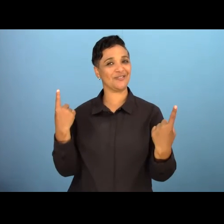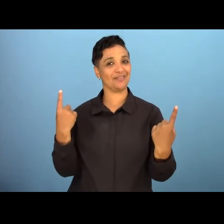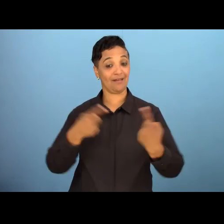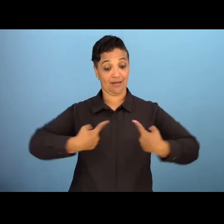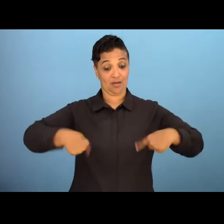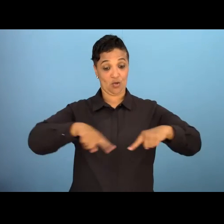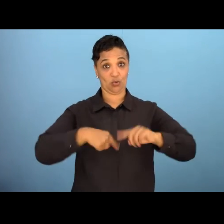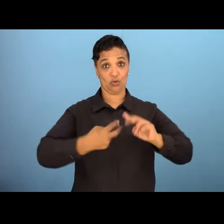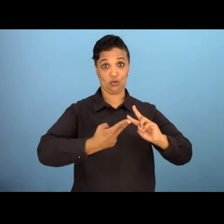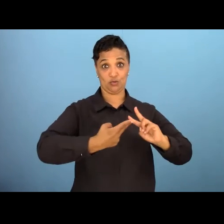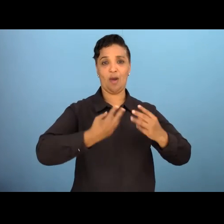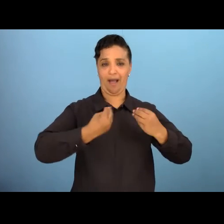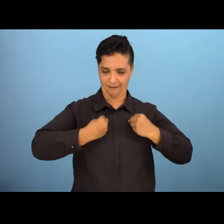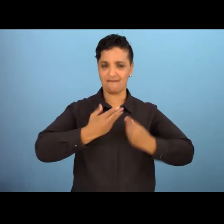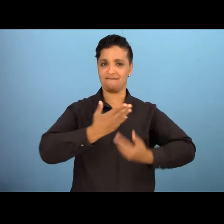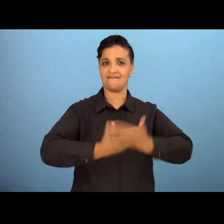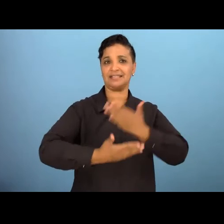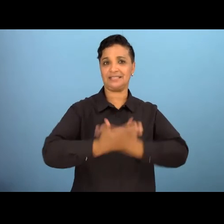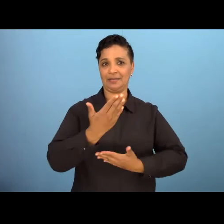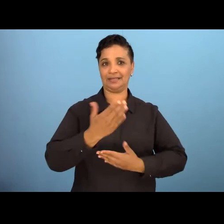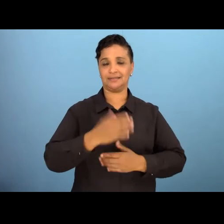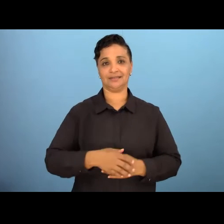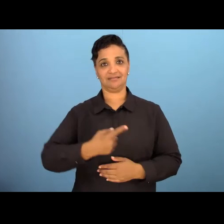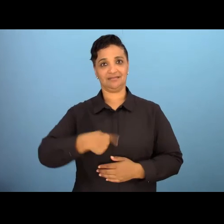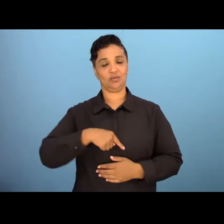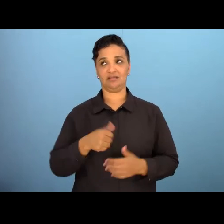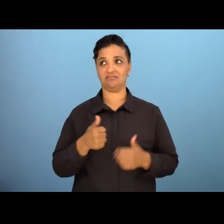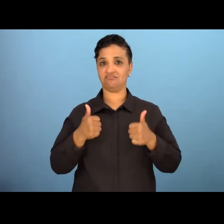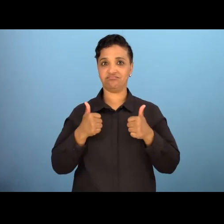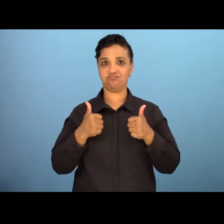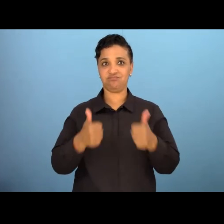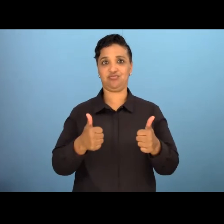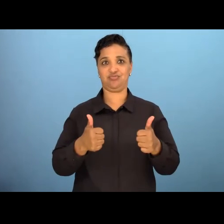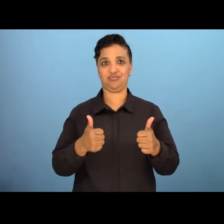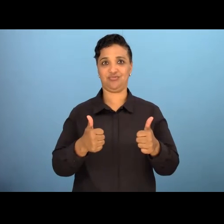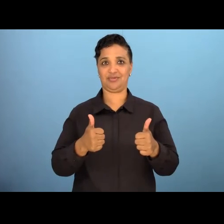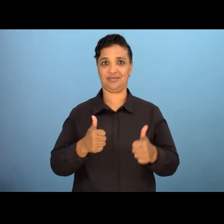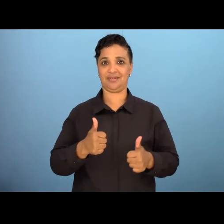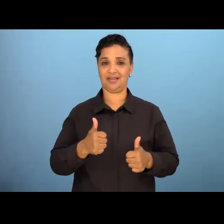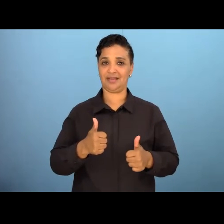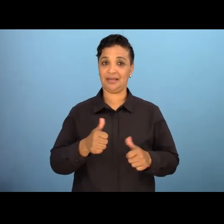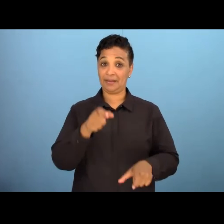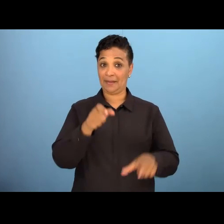Erm, en realidad fue, bueno, una experiencia diferente para nosotros como investigador con